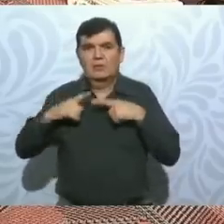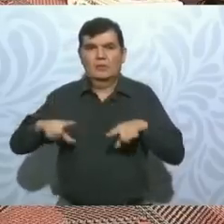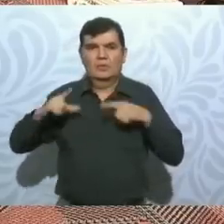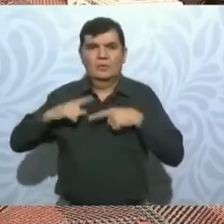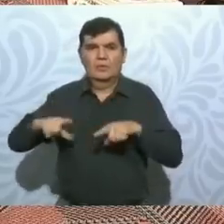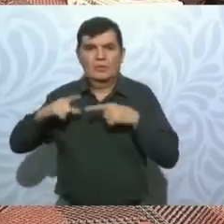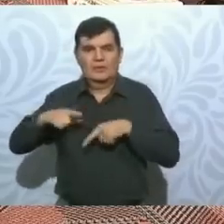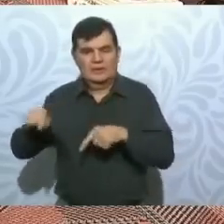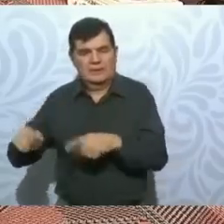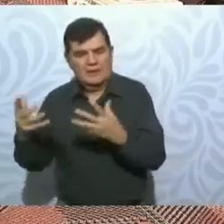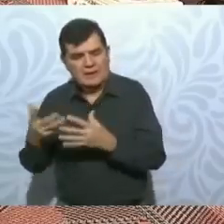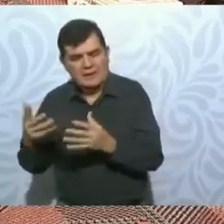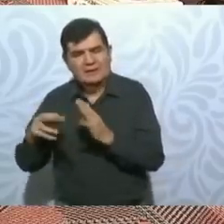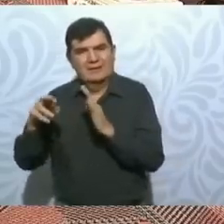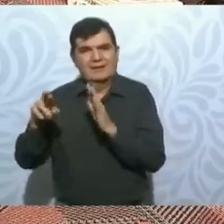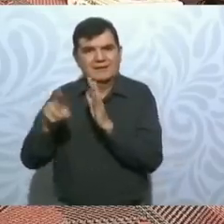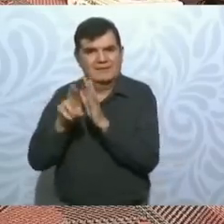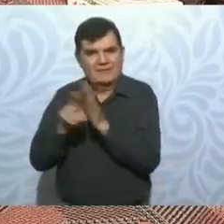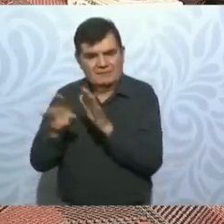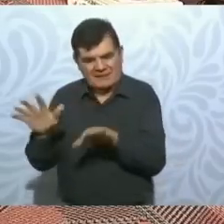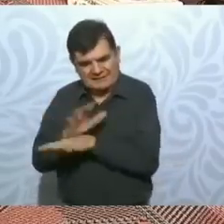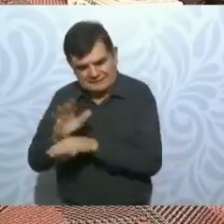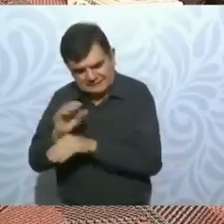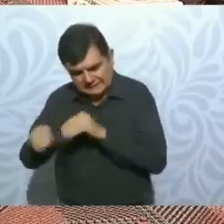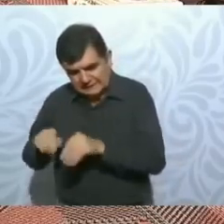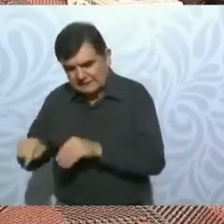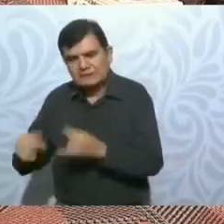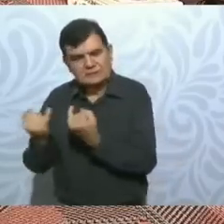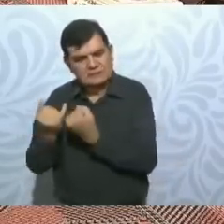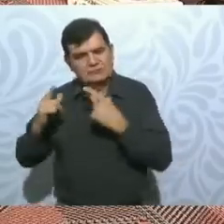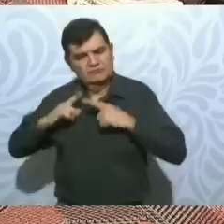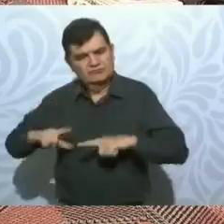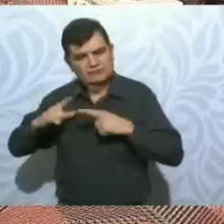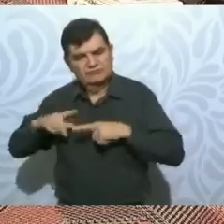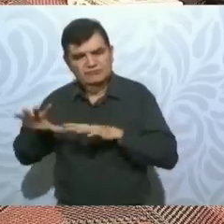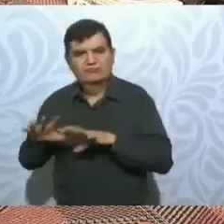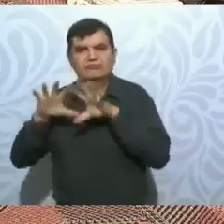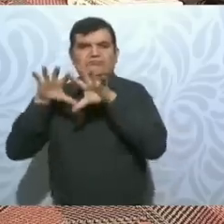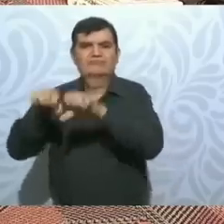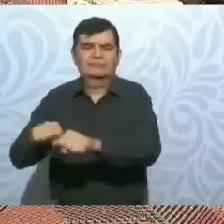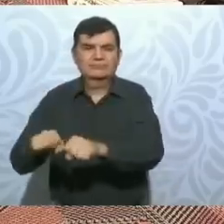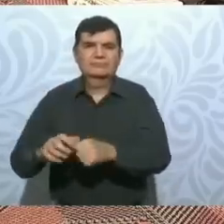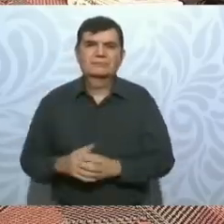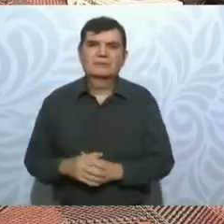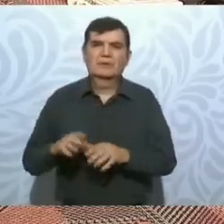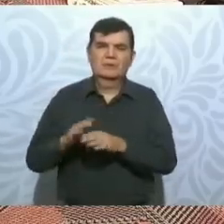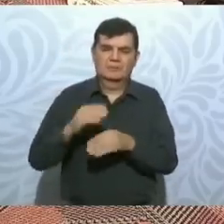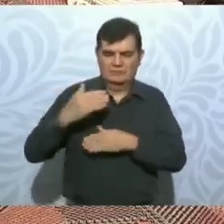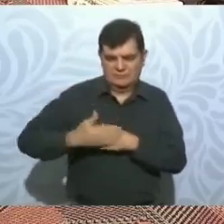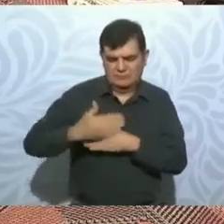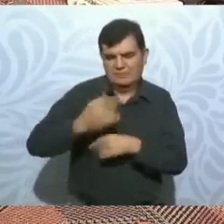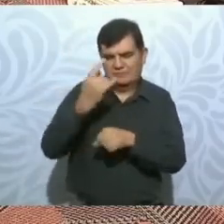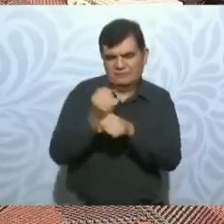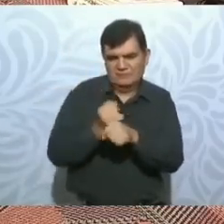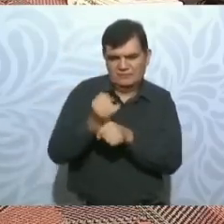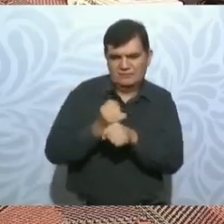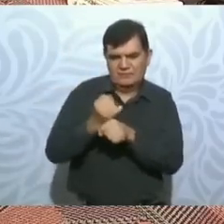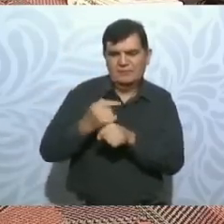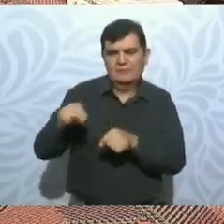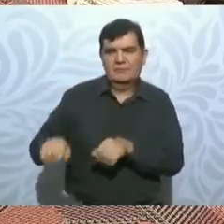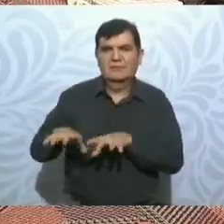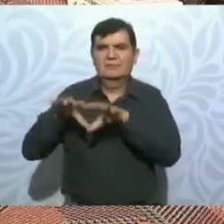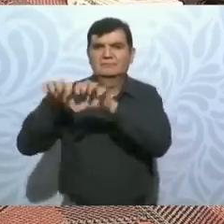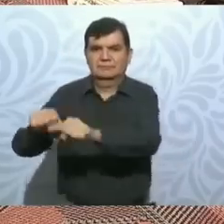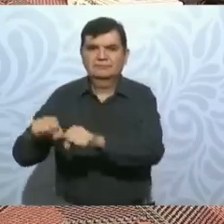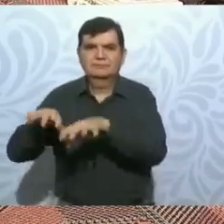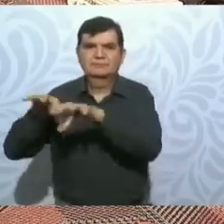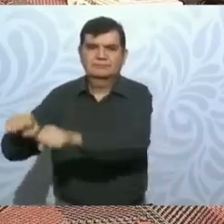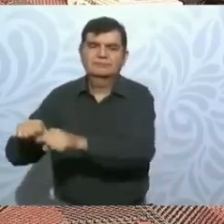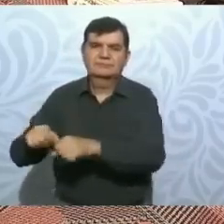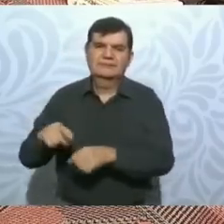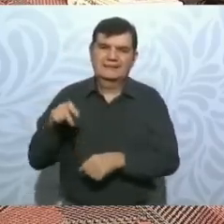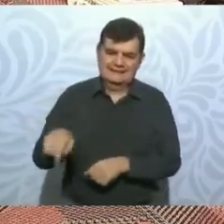con la reforma para poder tener carpetas de investigación que lleven a detenciones